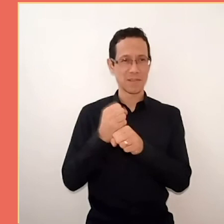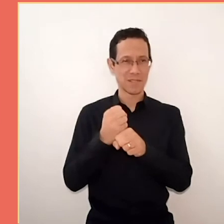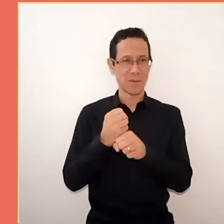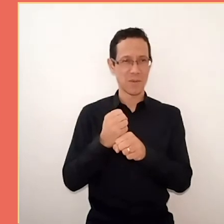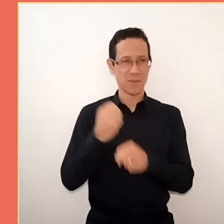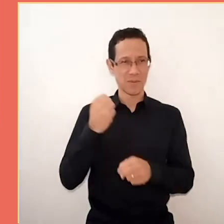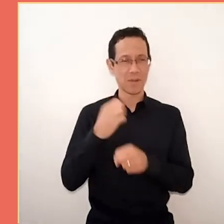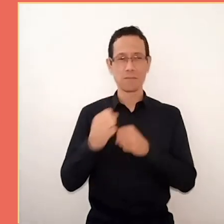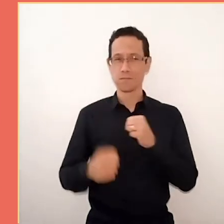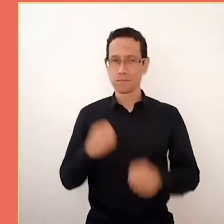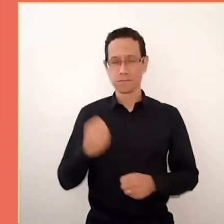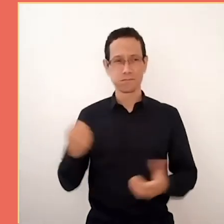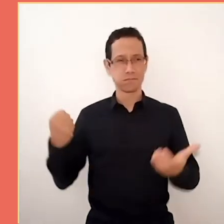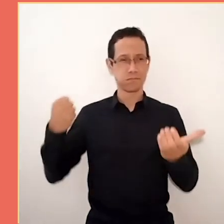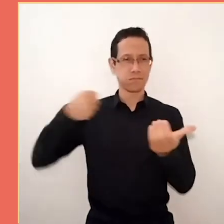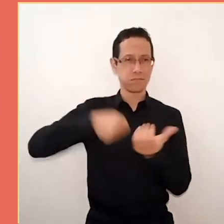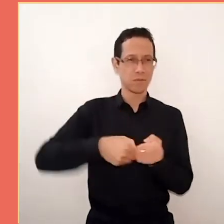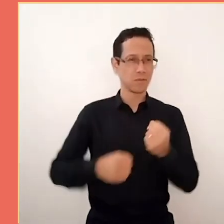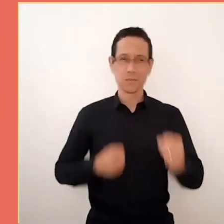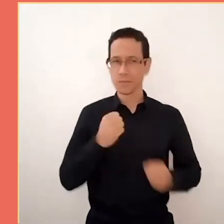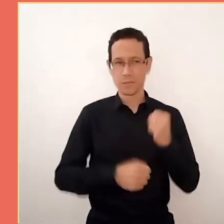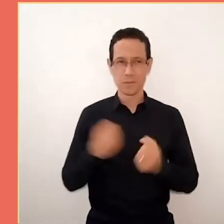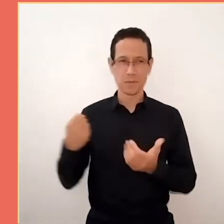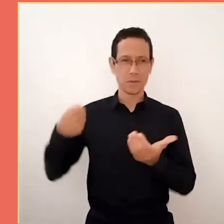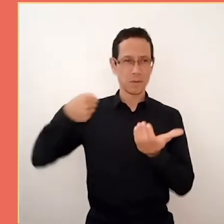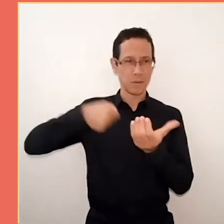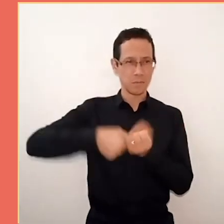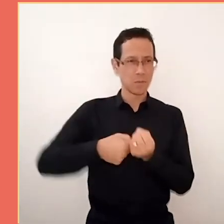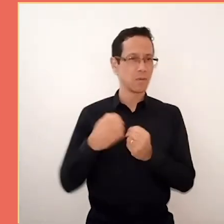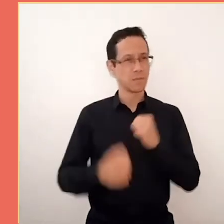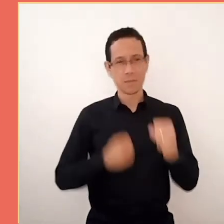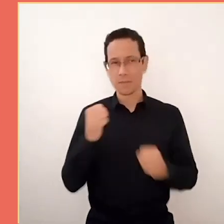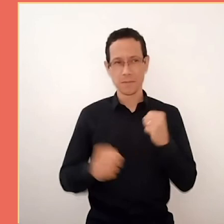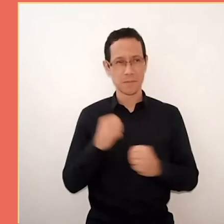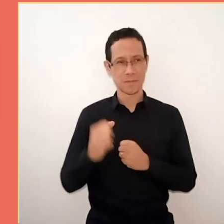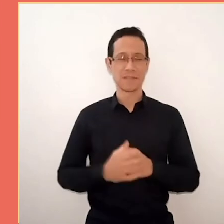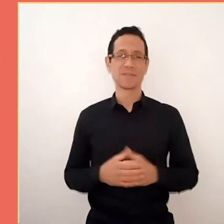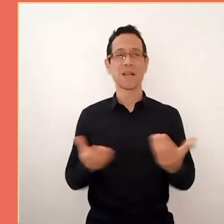em que uma vai passando o bastão para a outra, o bastão aqui está na mão da Marina,